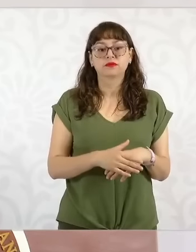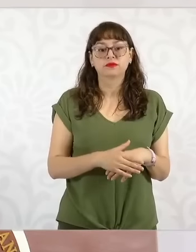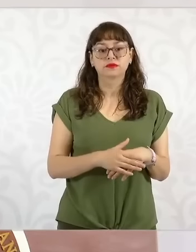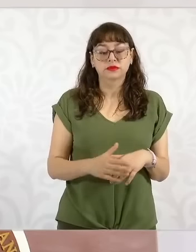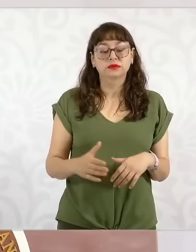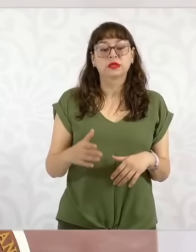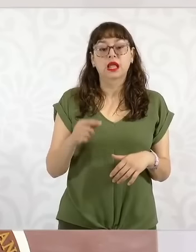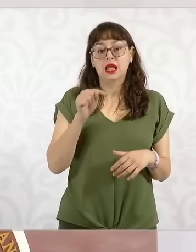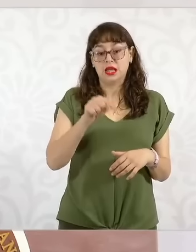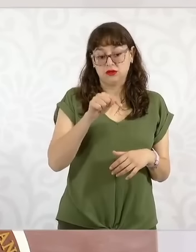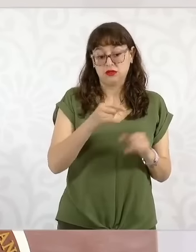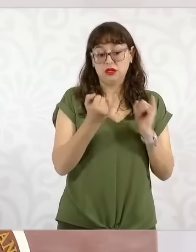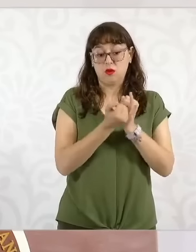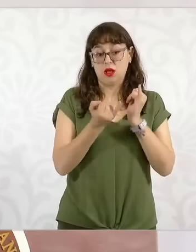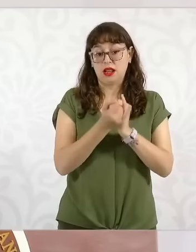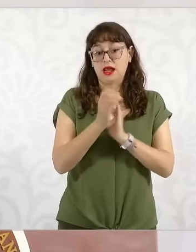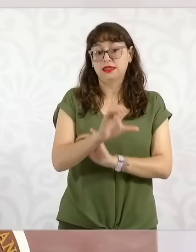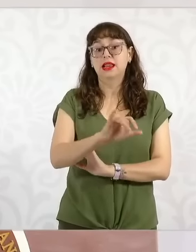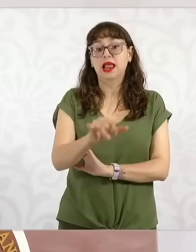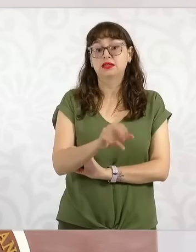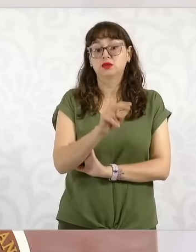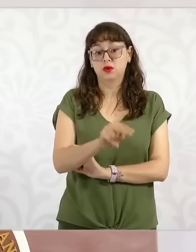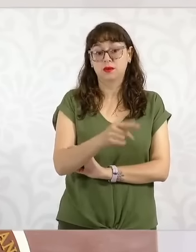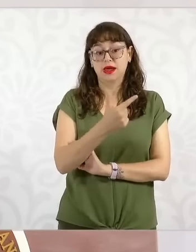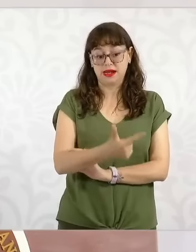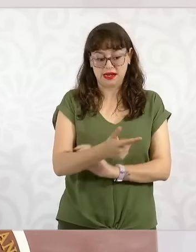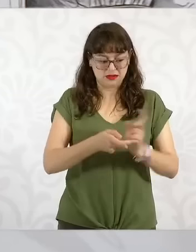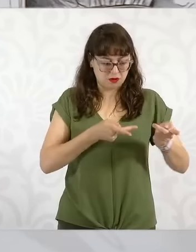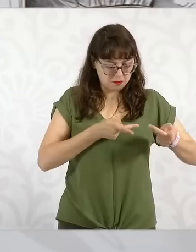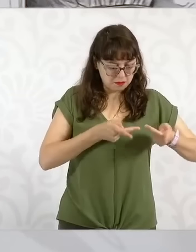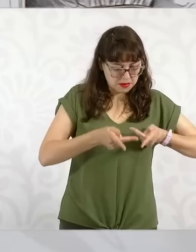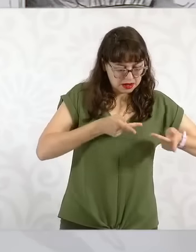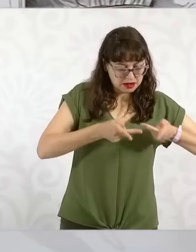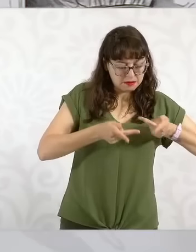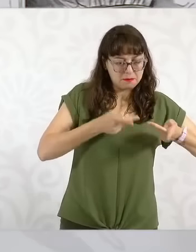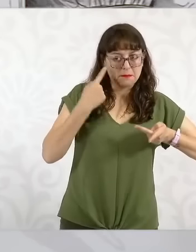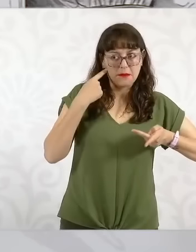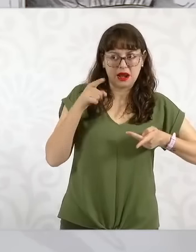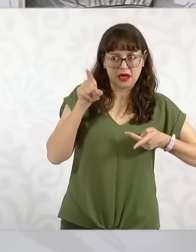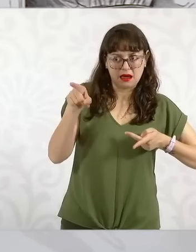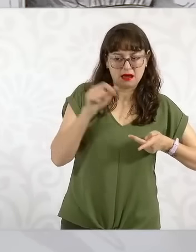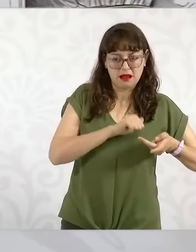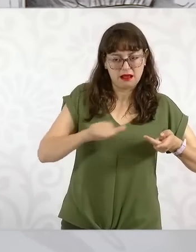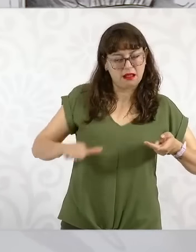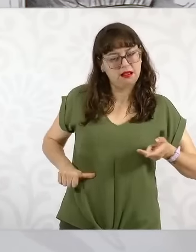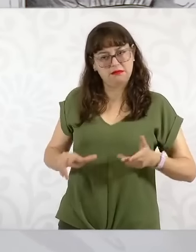vinculada a Cártel Jalisco, que participó en la planeación y coordinación y ejecución del ataque.